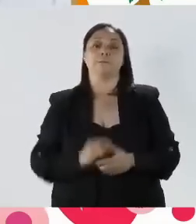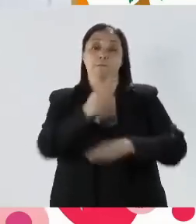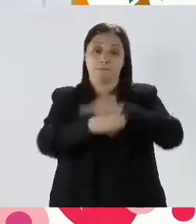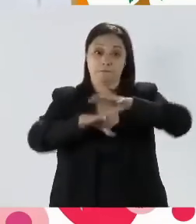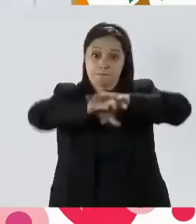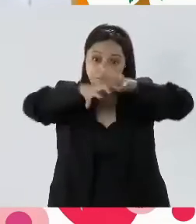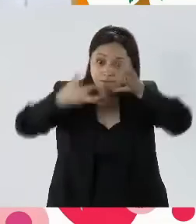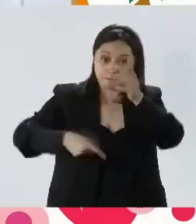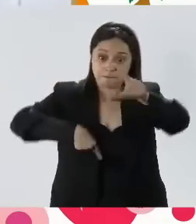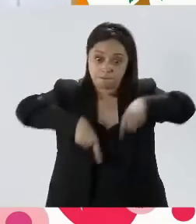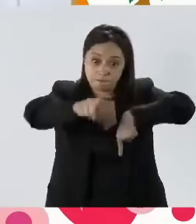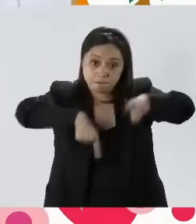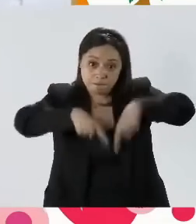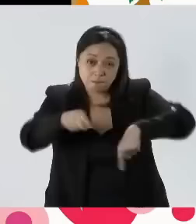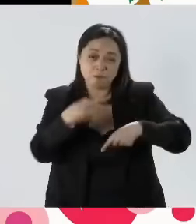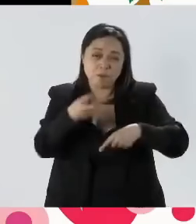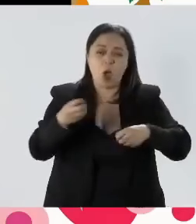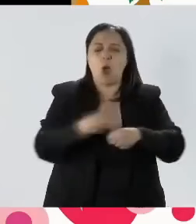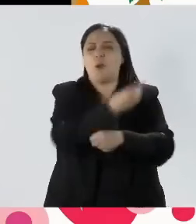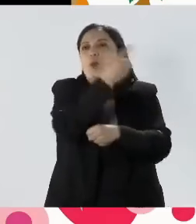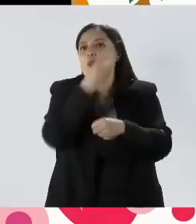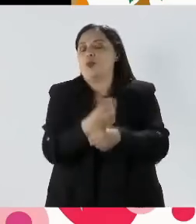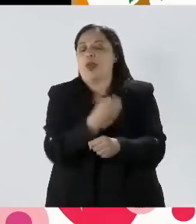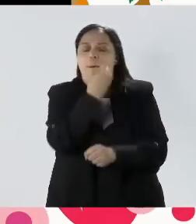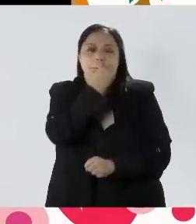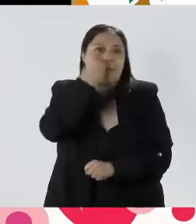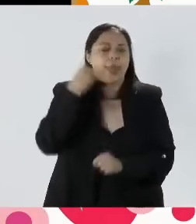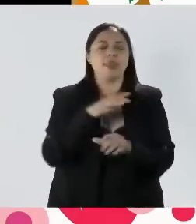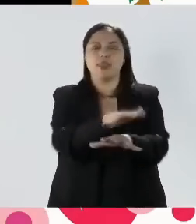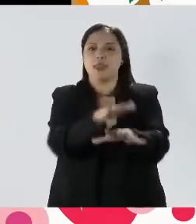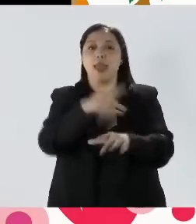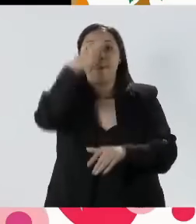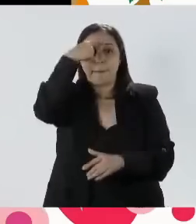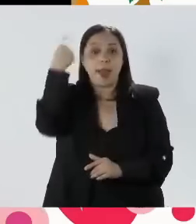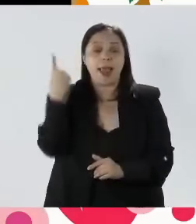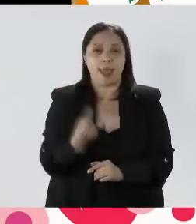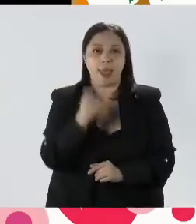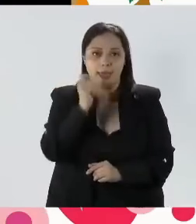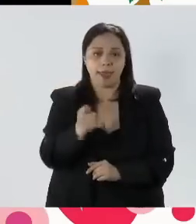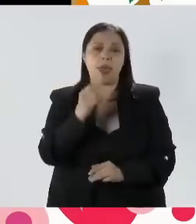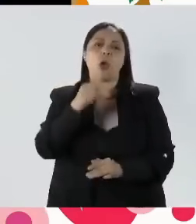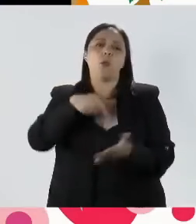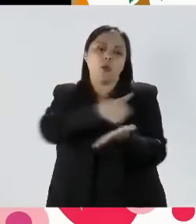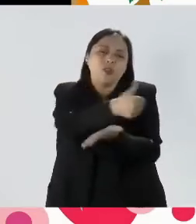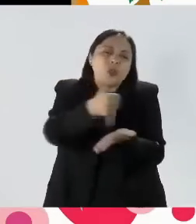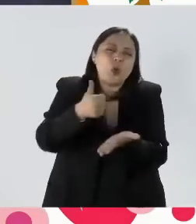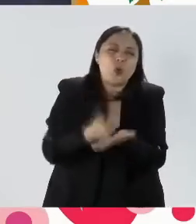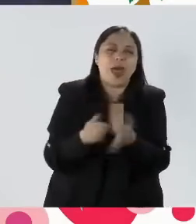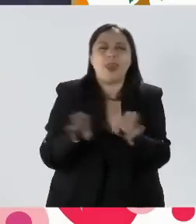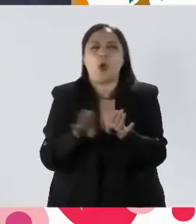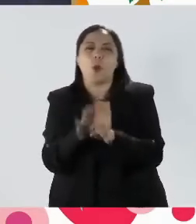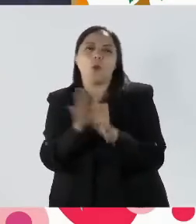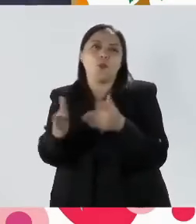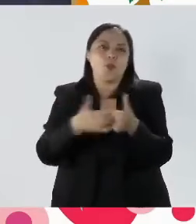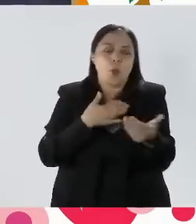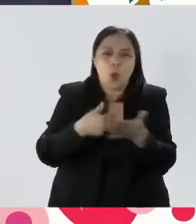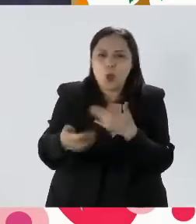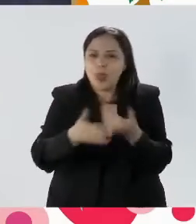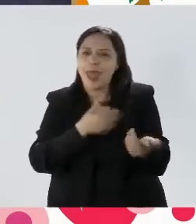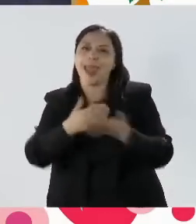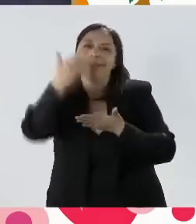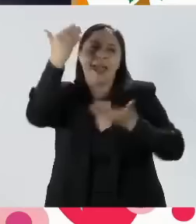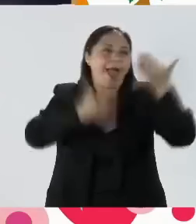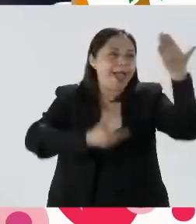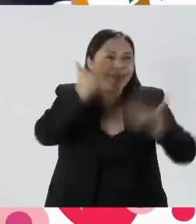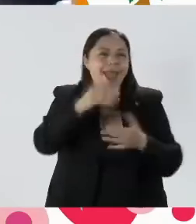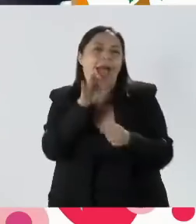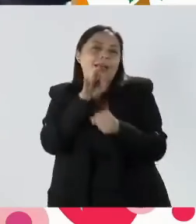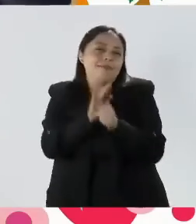oportunidad para reafirmarnos como una ciudad cosmopolita vibrante hospitalaria y fraterna será